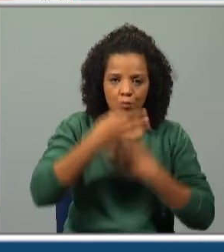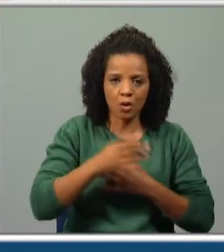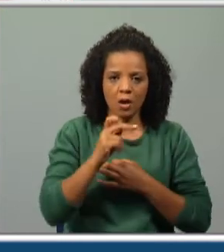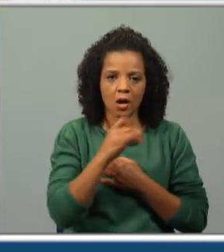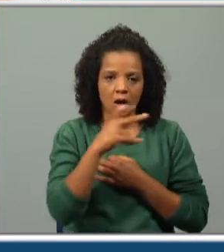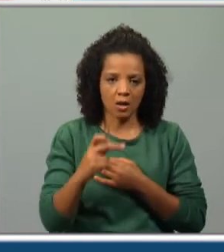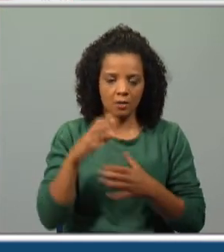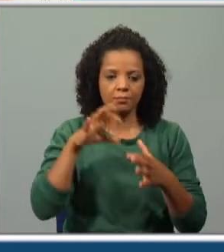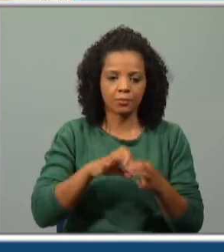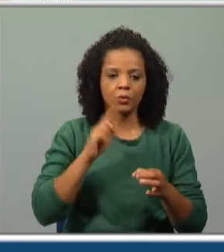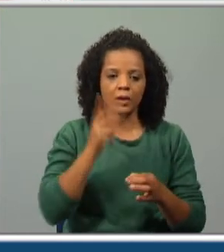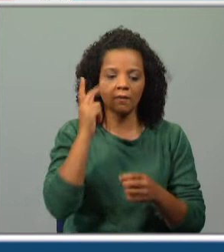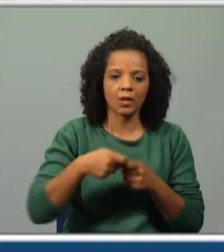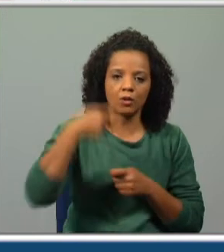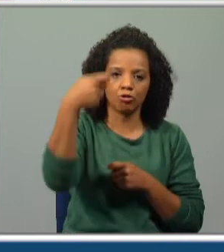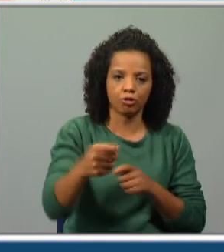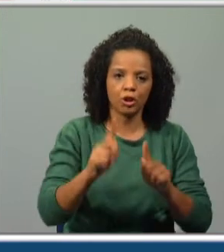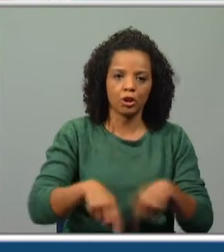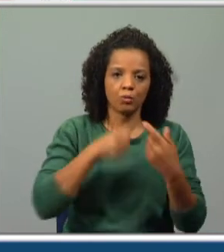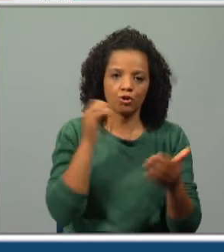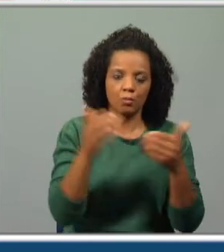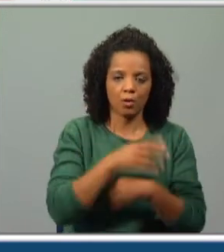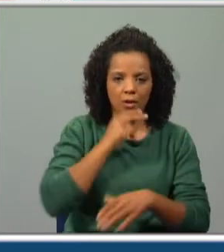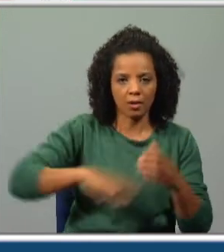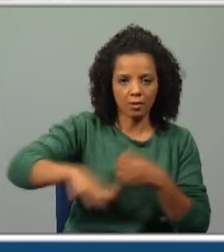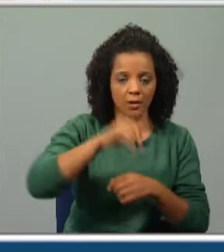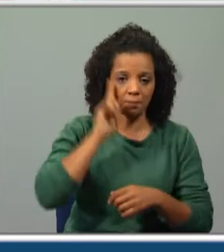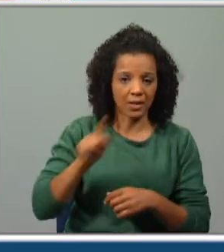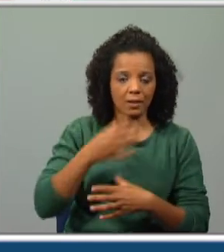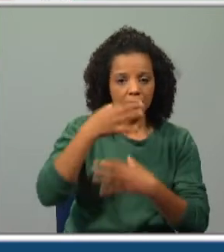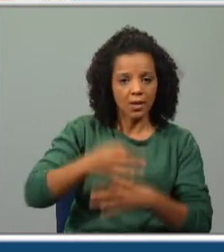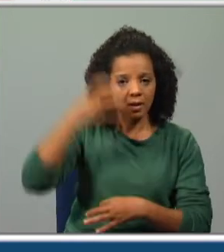no prolongamento da vida após a morte na terra ela acreditava que o seu rei vivia 在死後延長生命她相信她的國王居住的土地